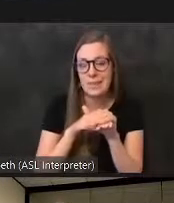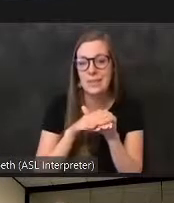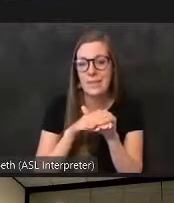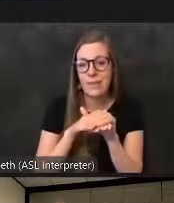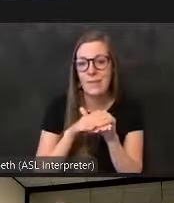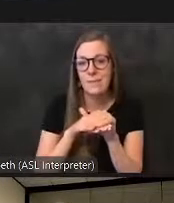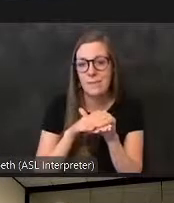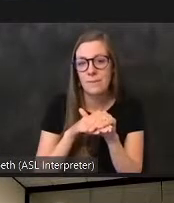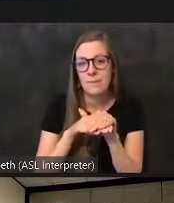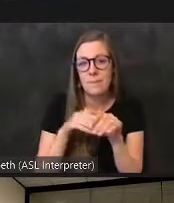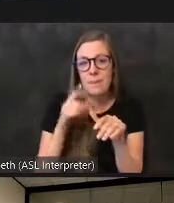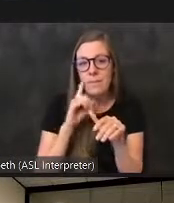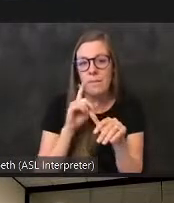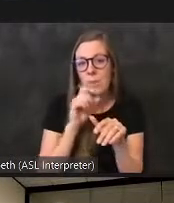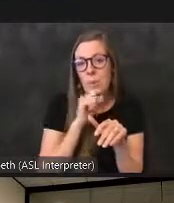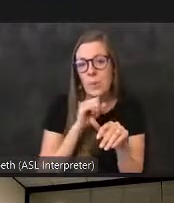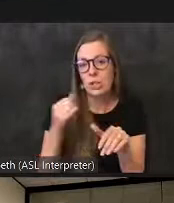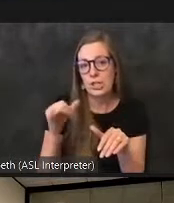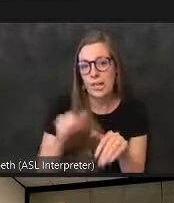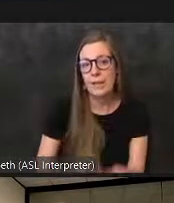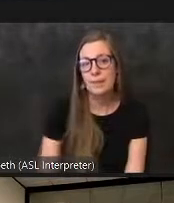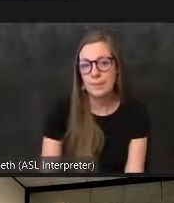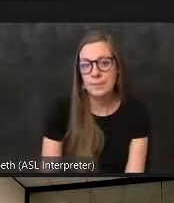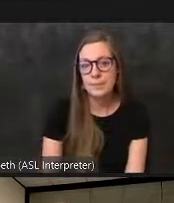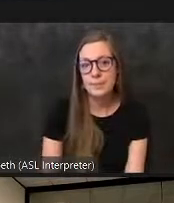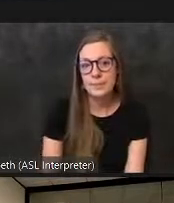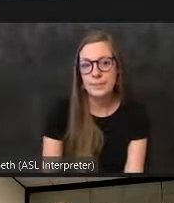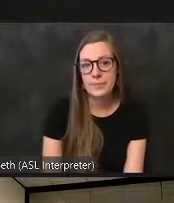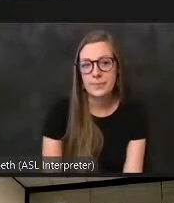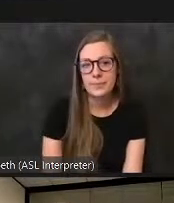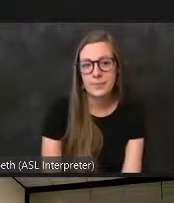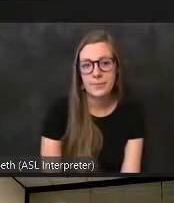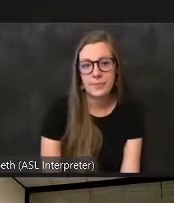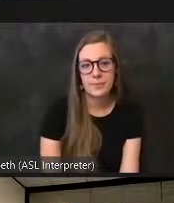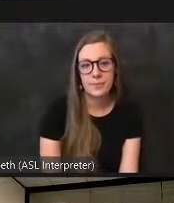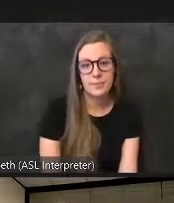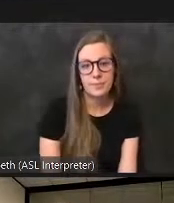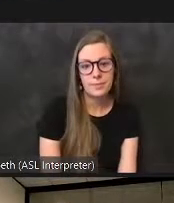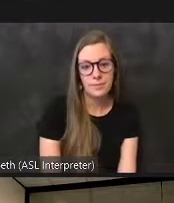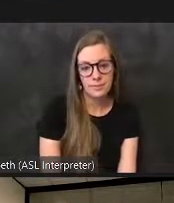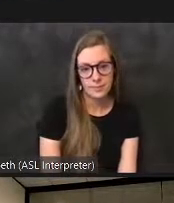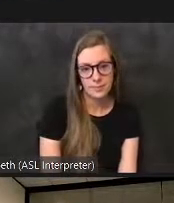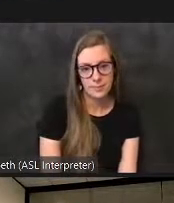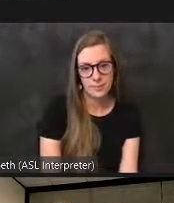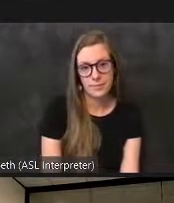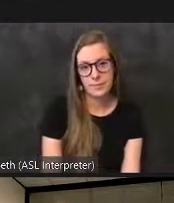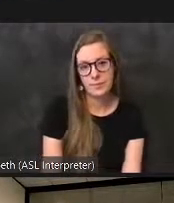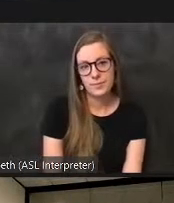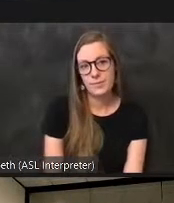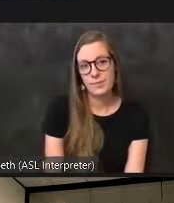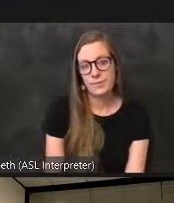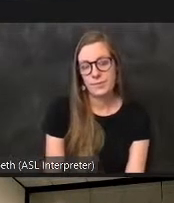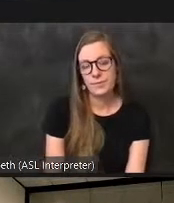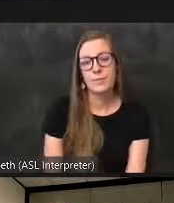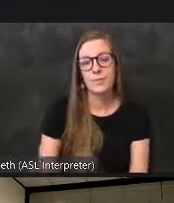Dentro de el nivel rojo orará el nivel naranja y amarillo.